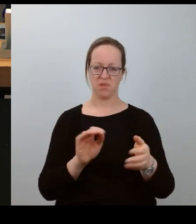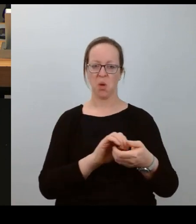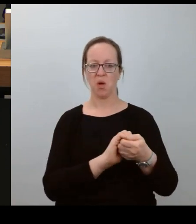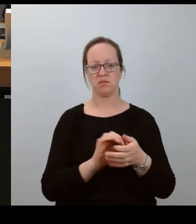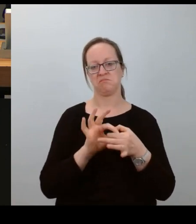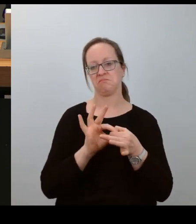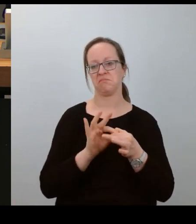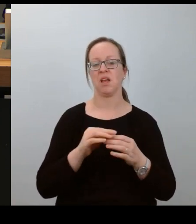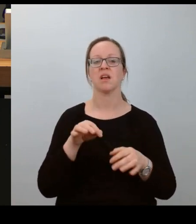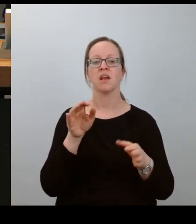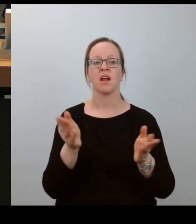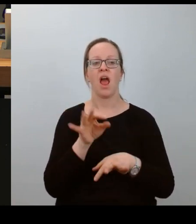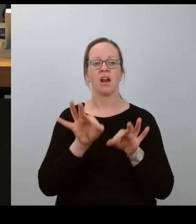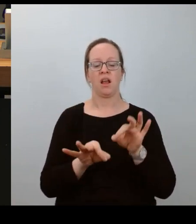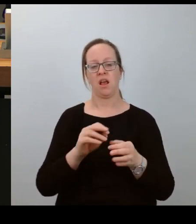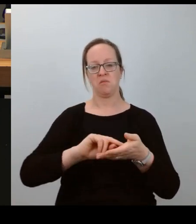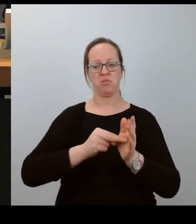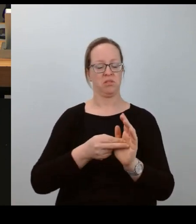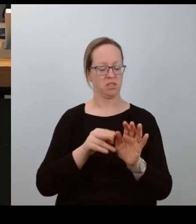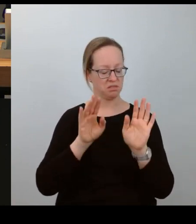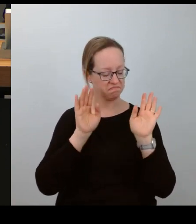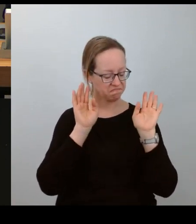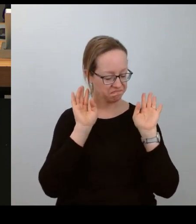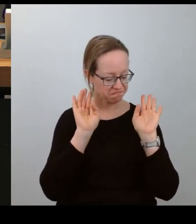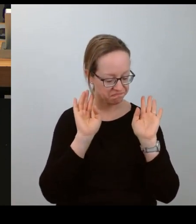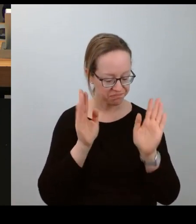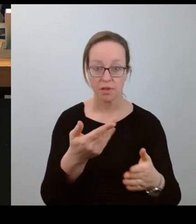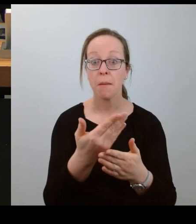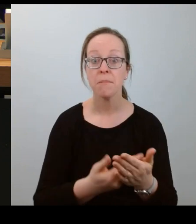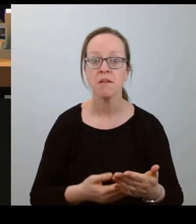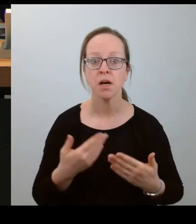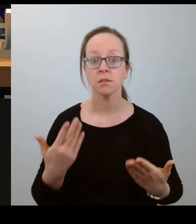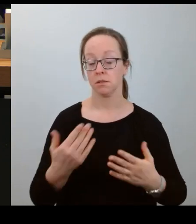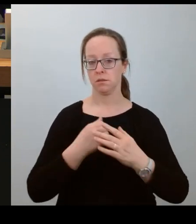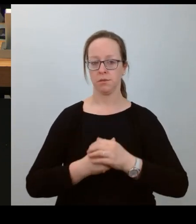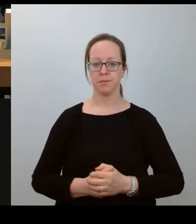Zwischenfrage des Kollegen Doktr Altug? (Rednerwechsel) Bitte schön.